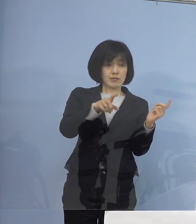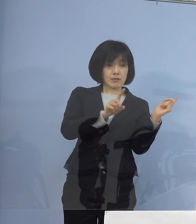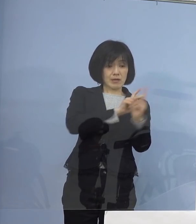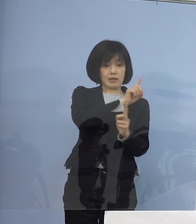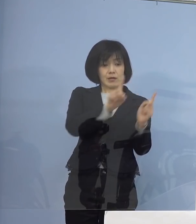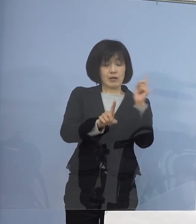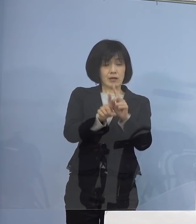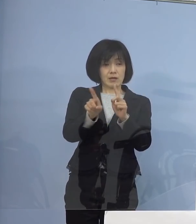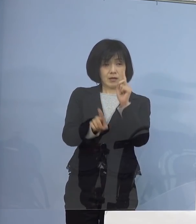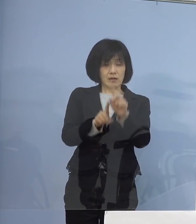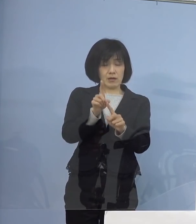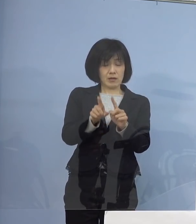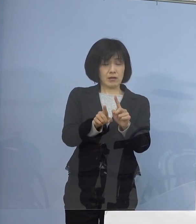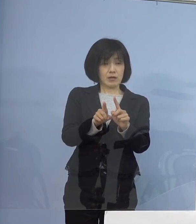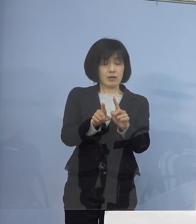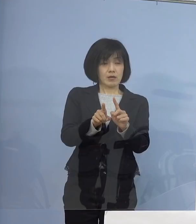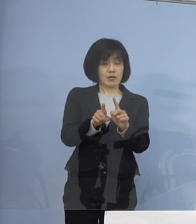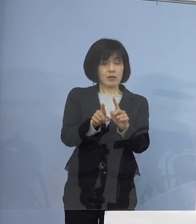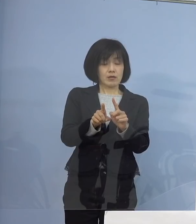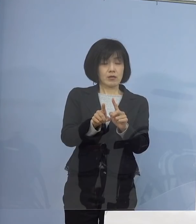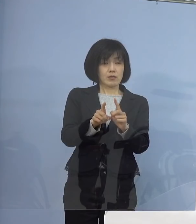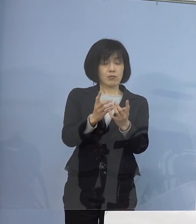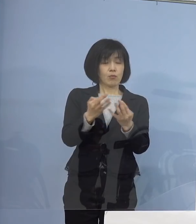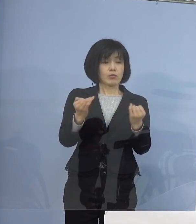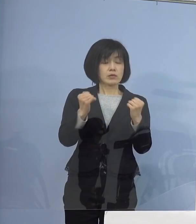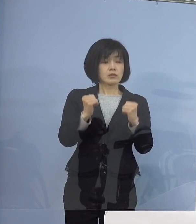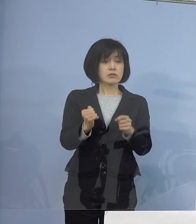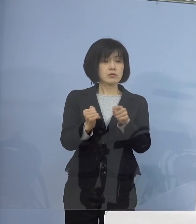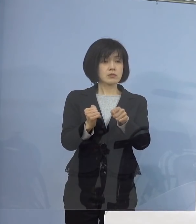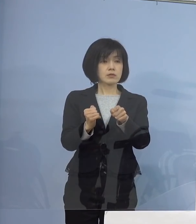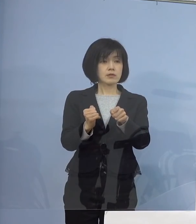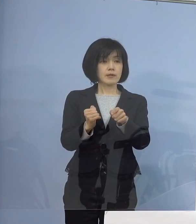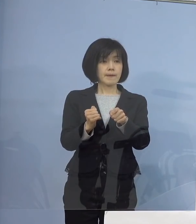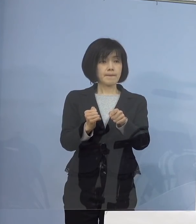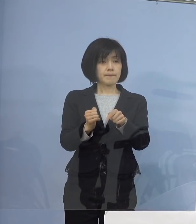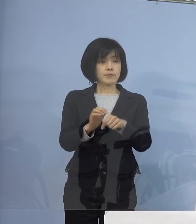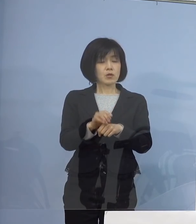療養していただいているわけでありますので そうしたものの新たな確保